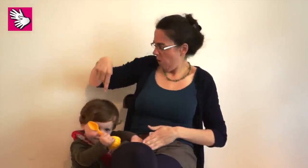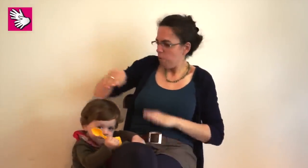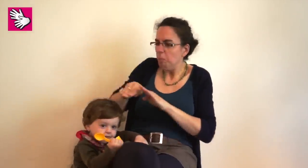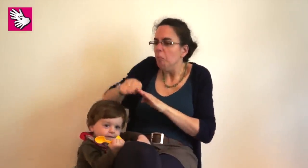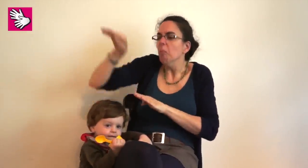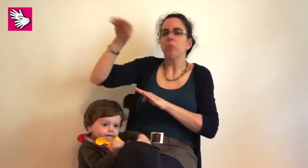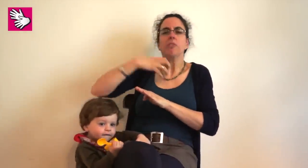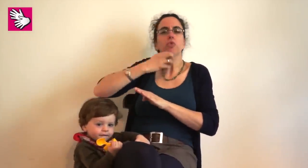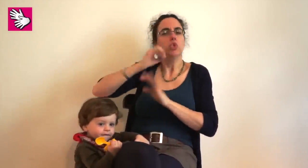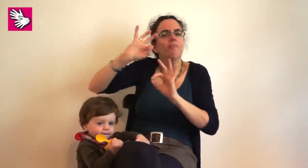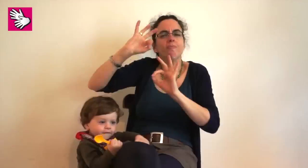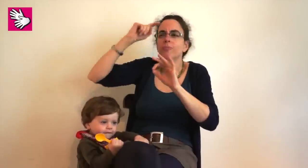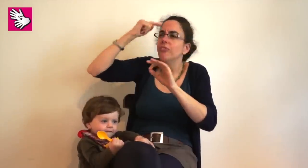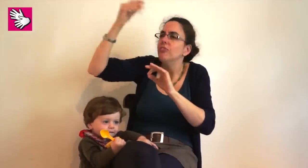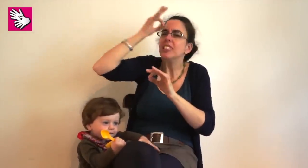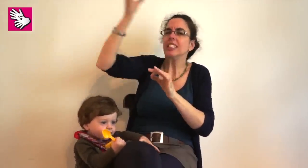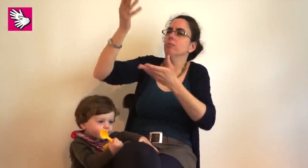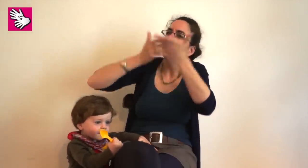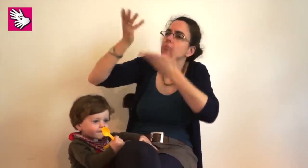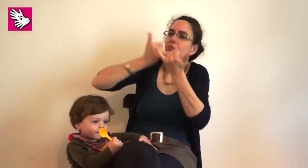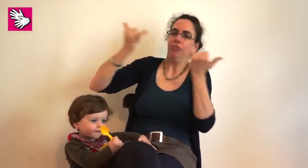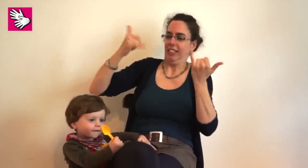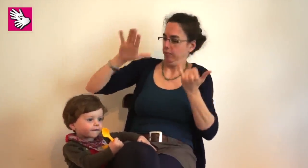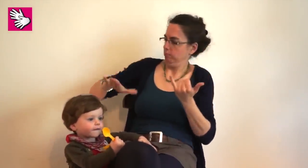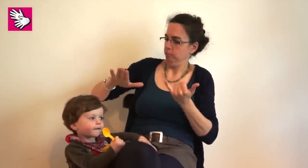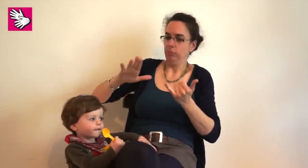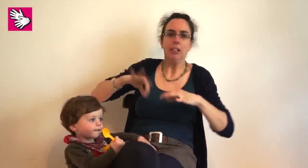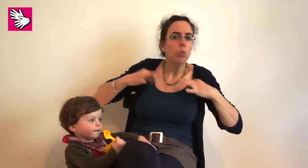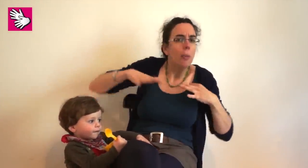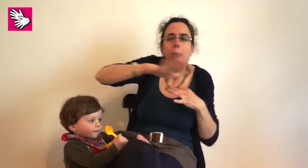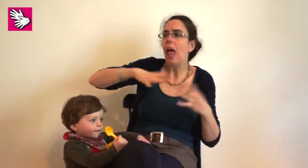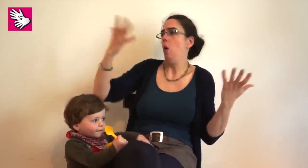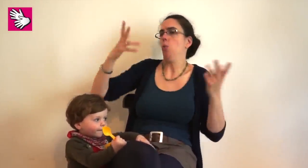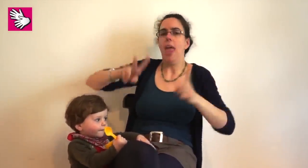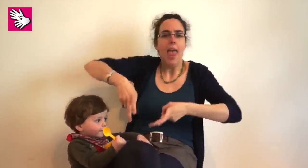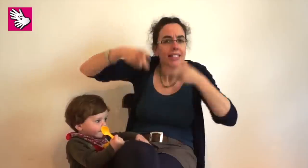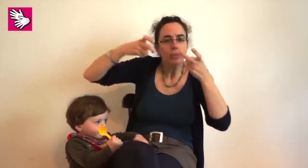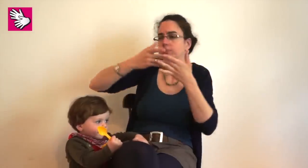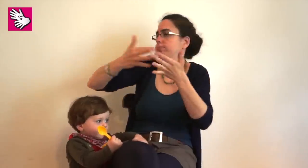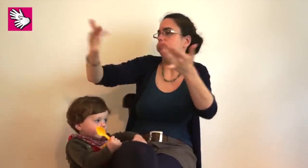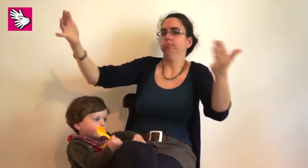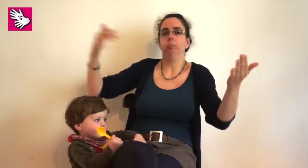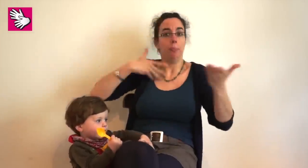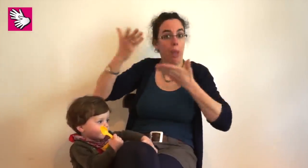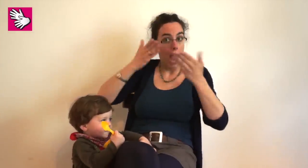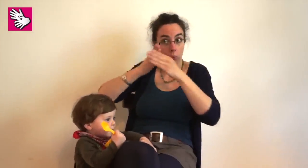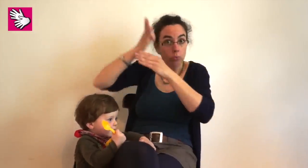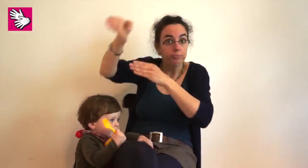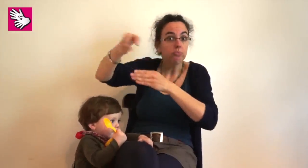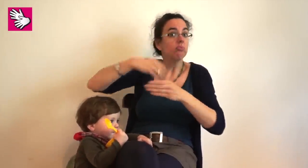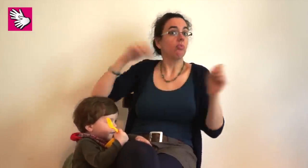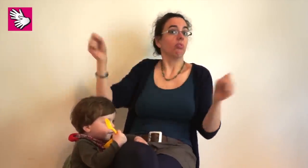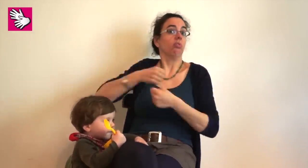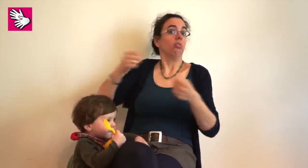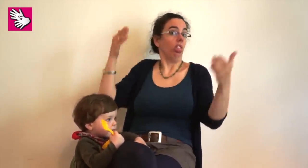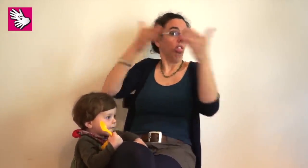oder um die Erziehung, so kann ich keine Beratungsstellen aufsuchen, weil ich da auf kommunikative Barrieren stoße.